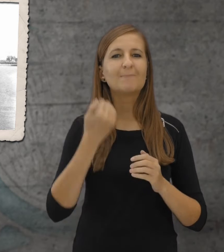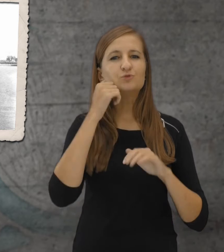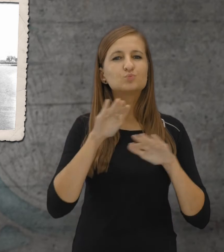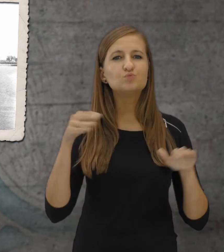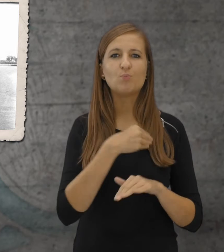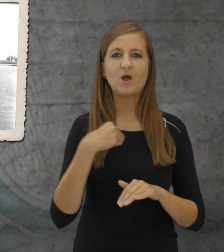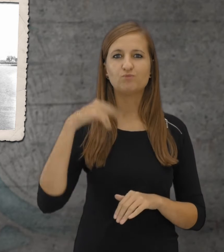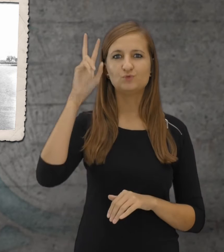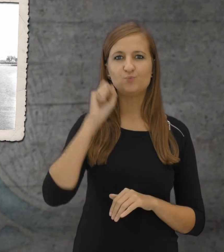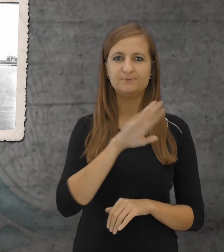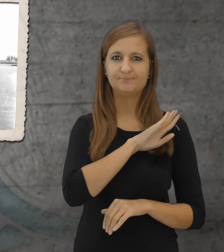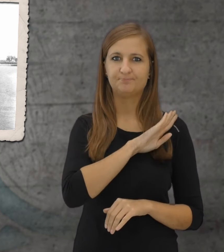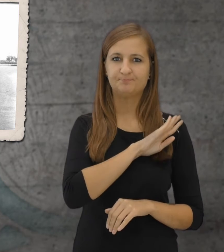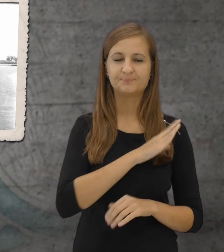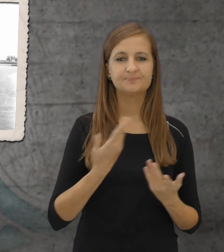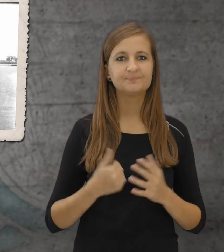Zginęło bardzo dużo żołnierzy polskich.